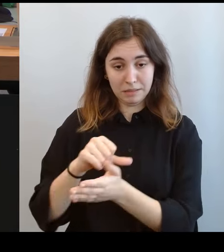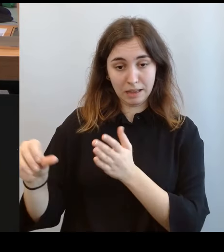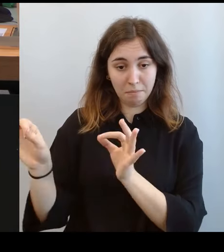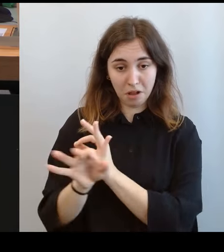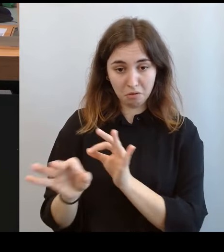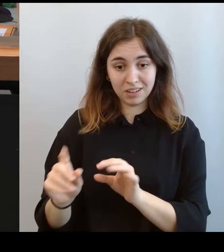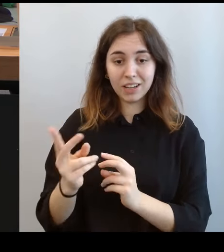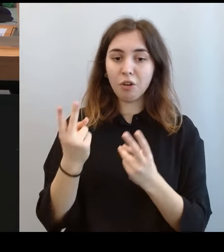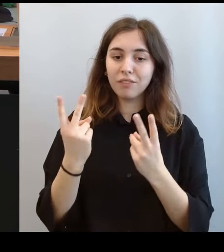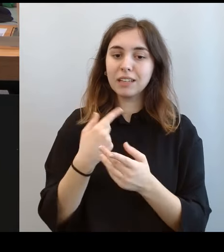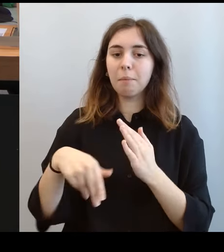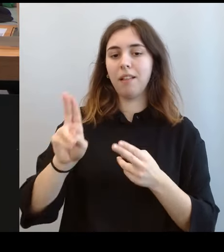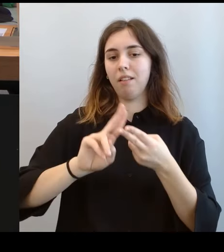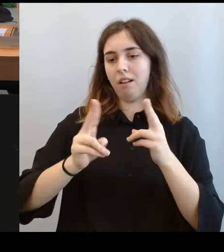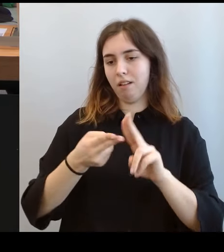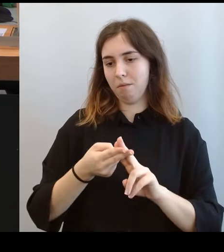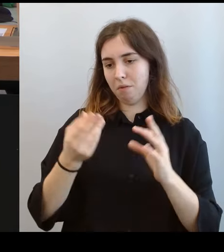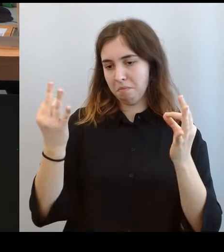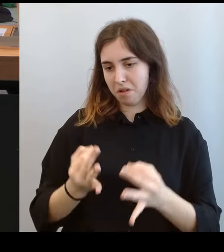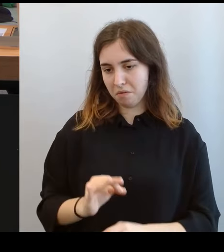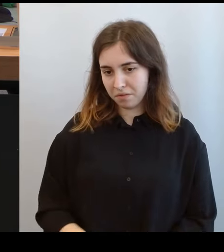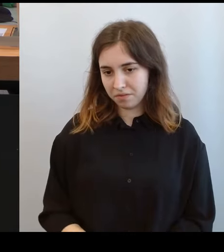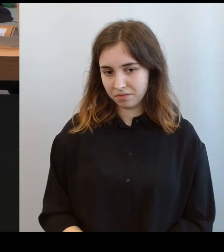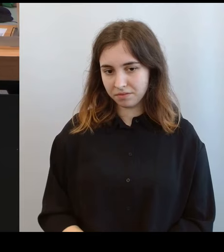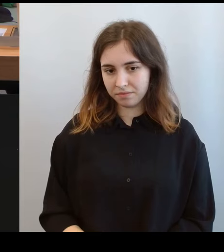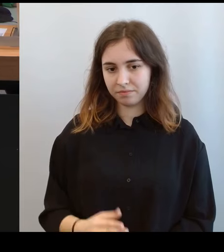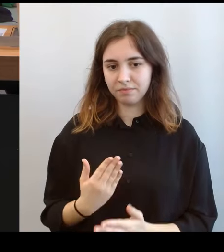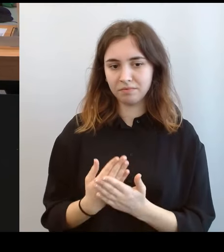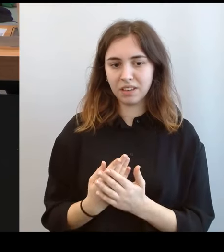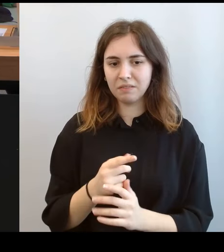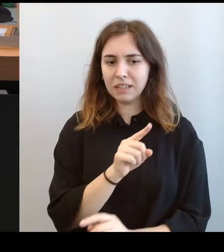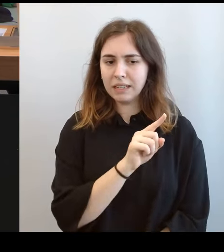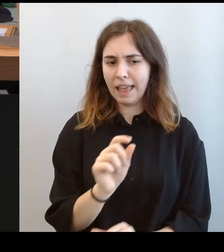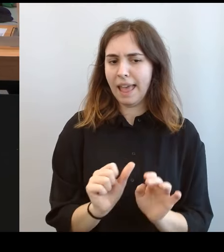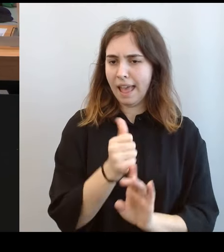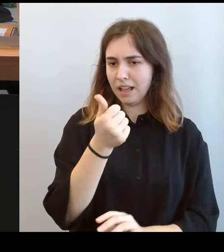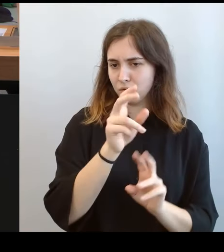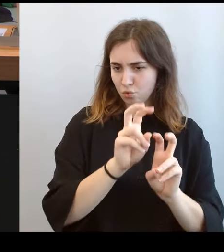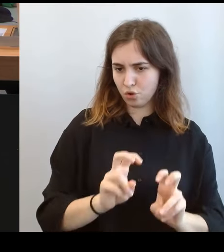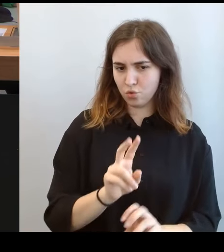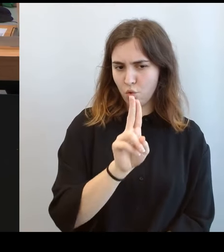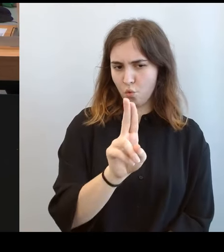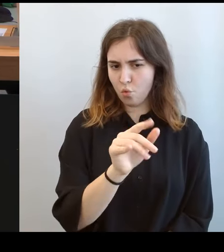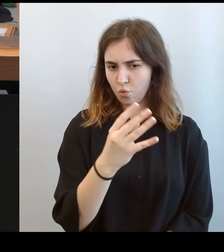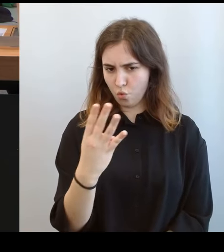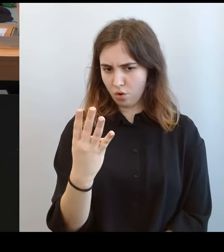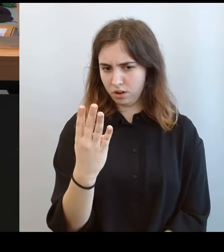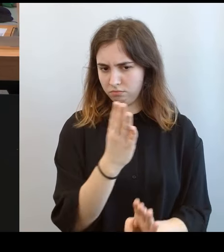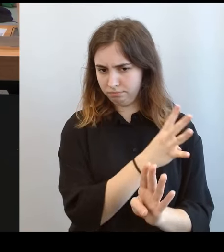Bei den ersten Untersuchungen bis zu U 9 gibt es im Schnitt eine bundesweite Teilnahmequote von ungefähr knapp 90 %.